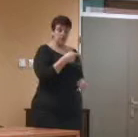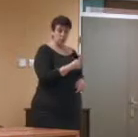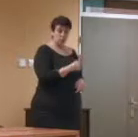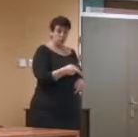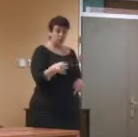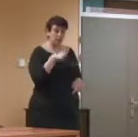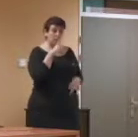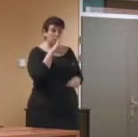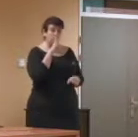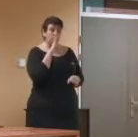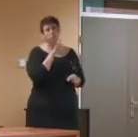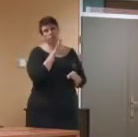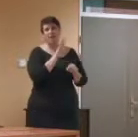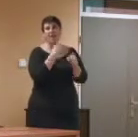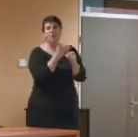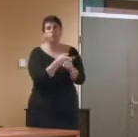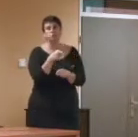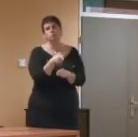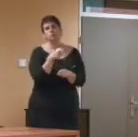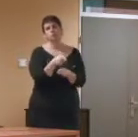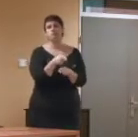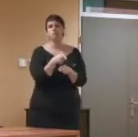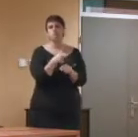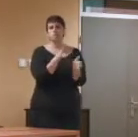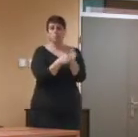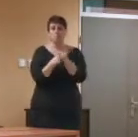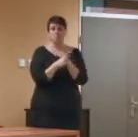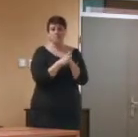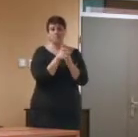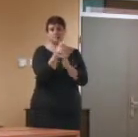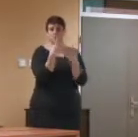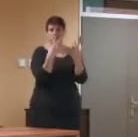por abusar sexualmente de trabajadores de Canal 9. Convierte Canal 9,